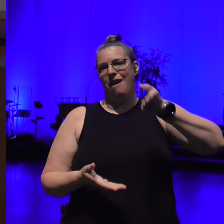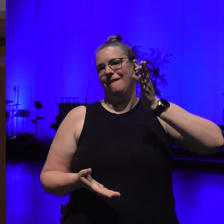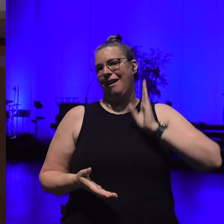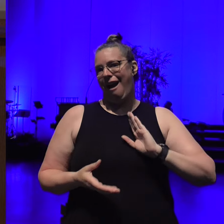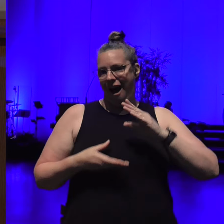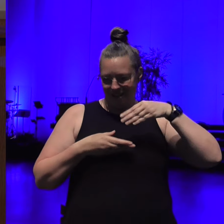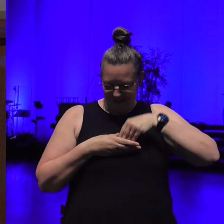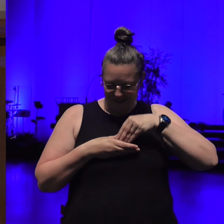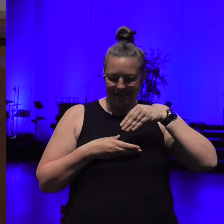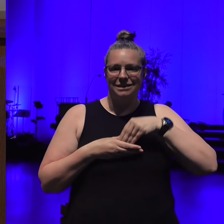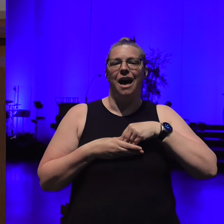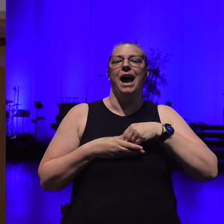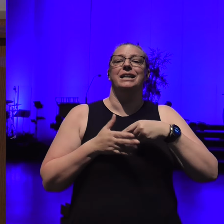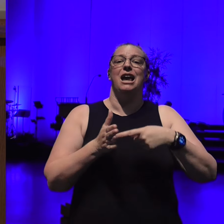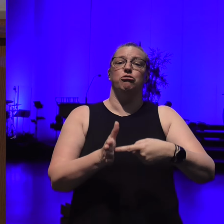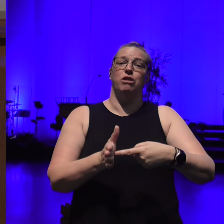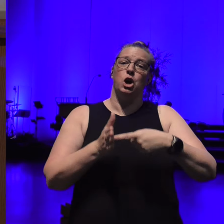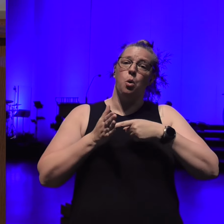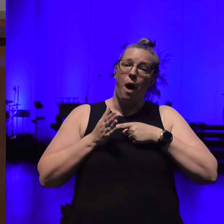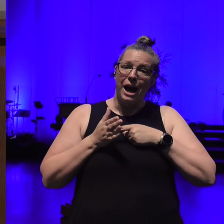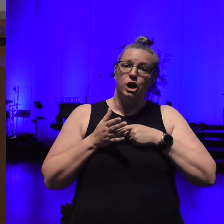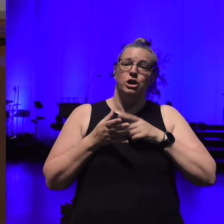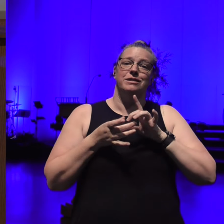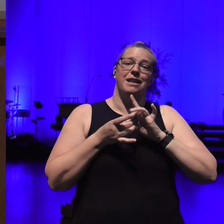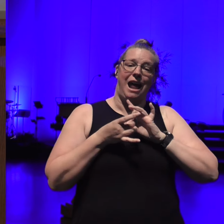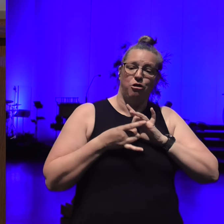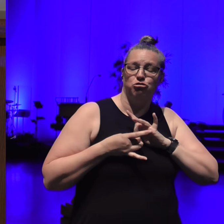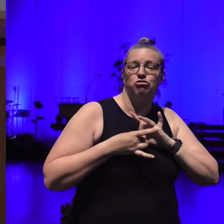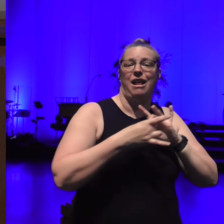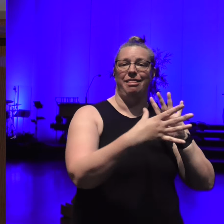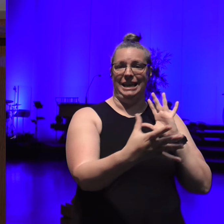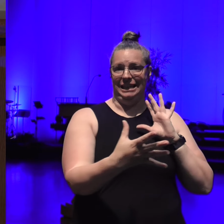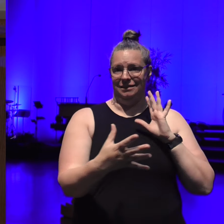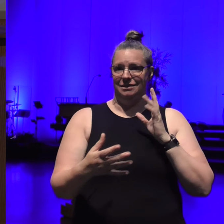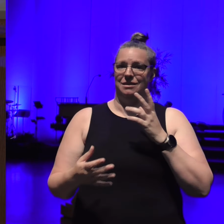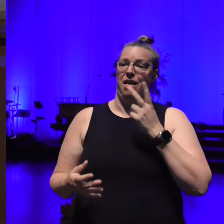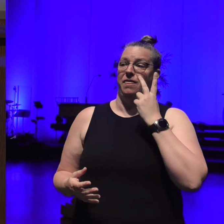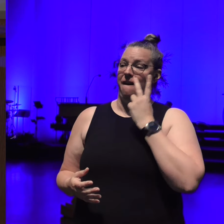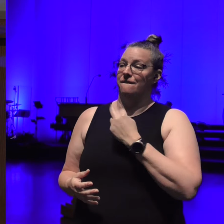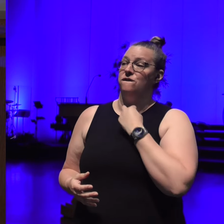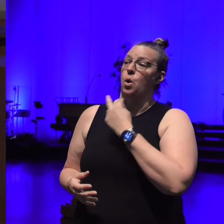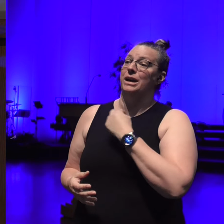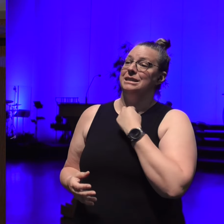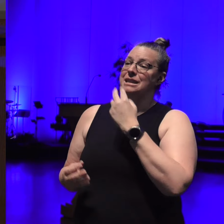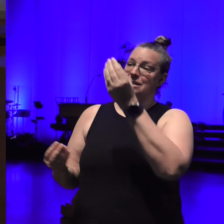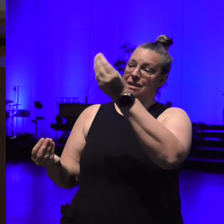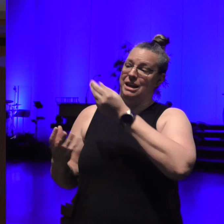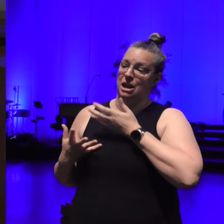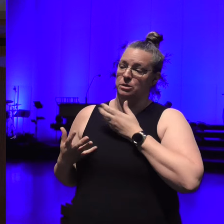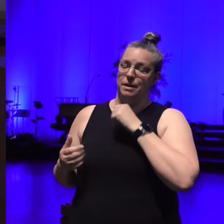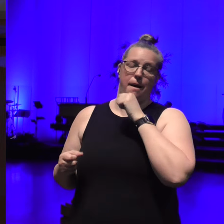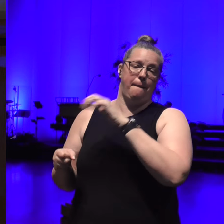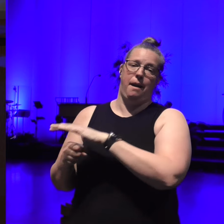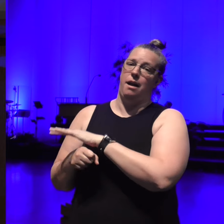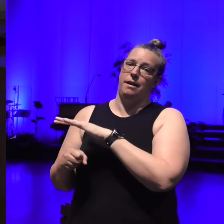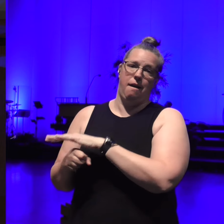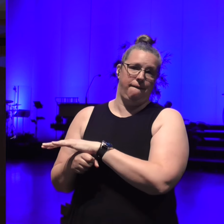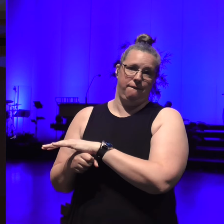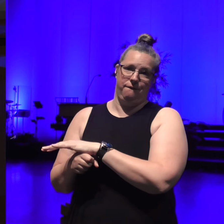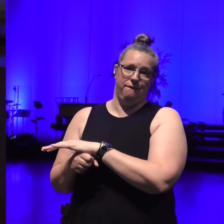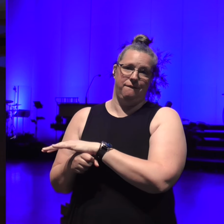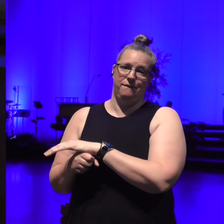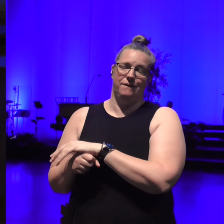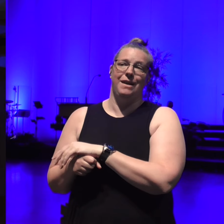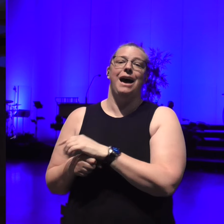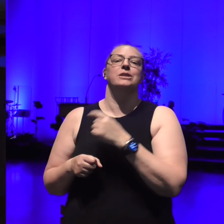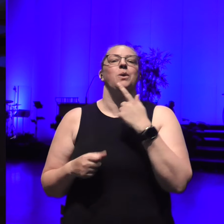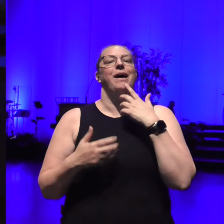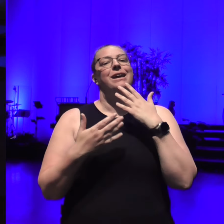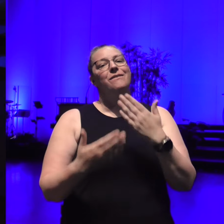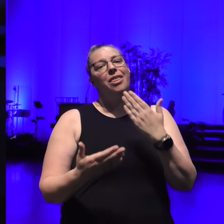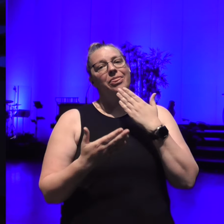requiere que libere cualquier voz que me diga que no soy suficiente. Doy gracias por esas